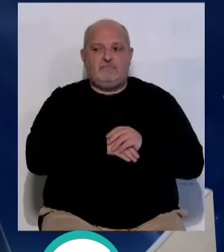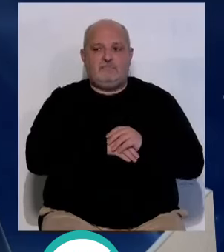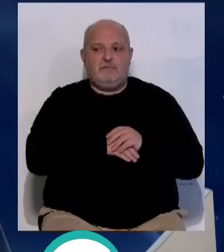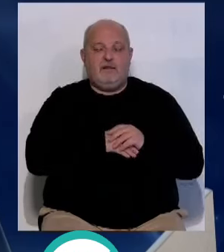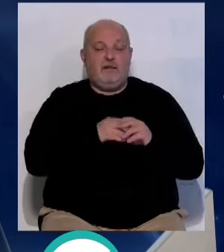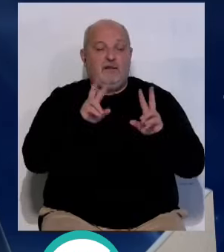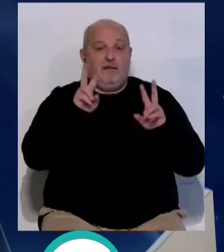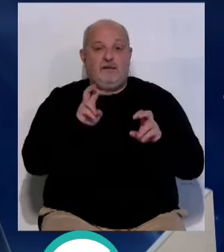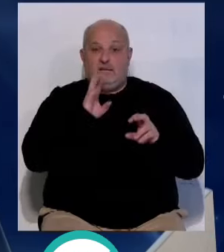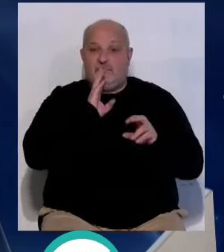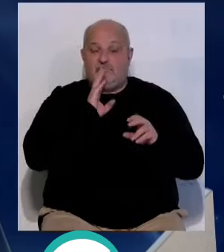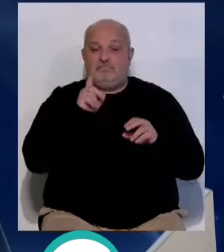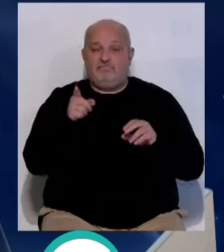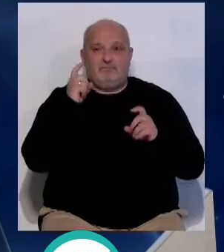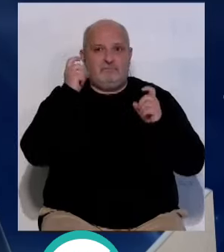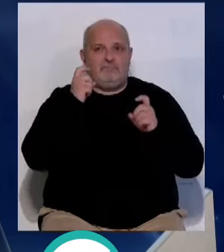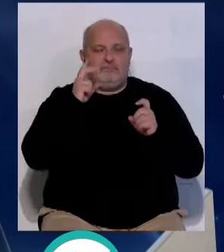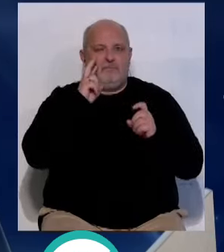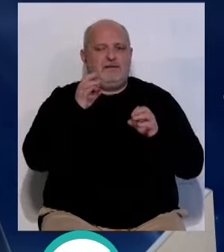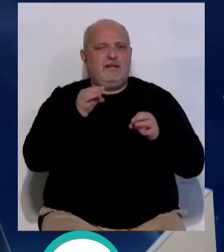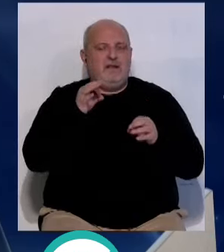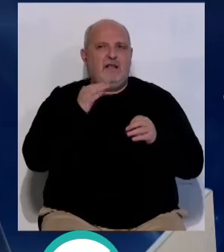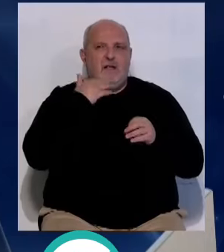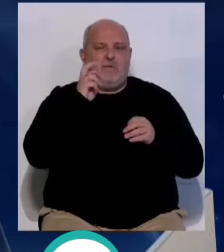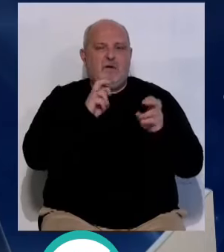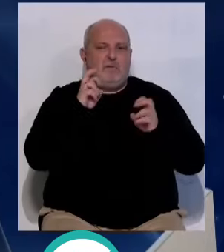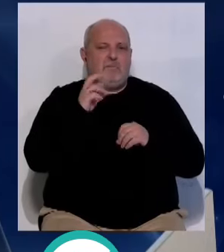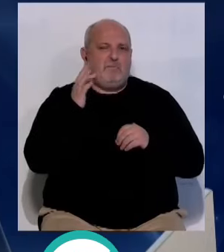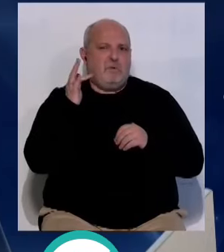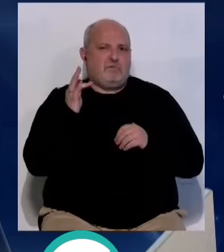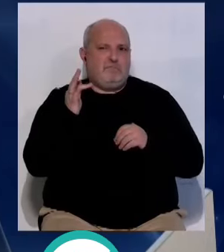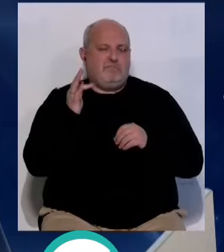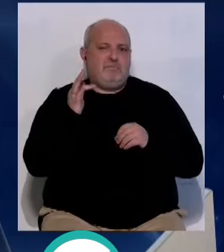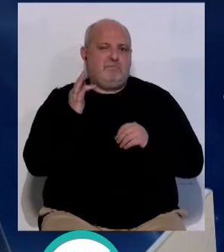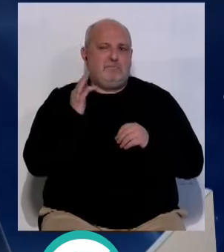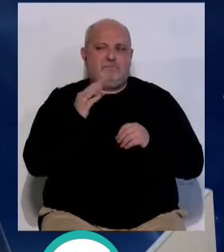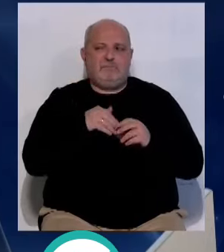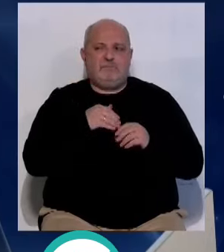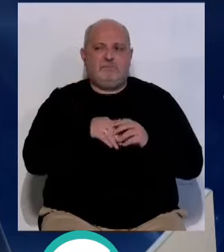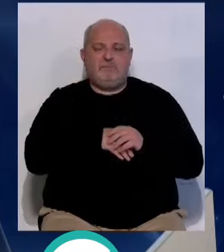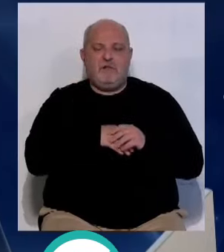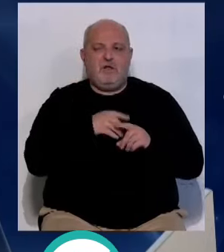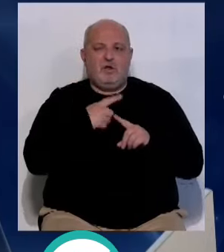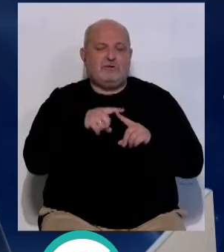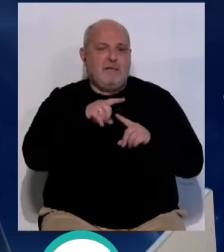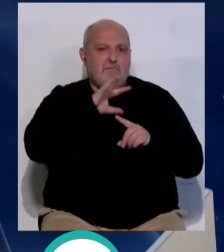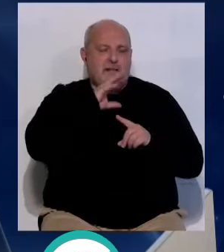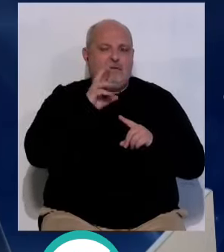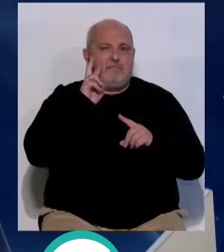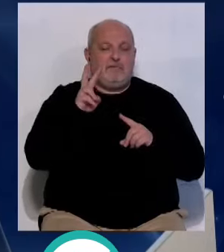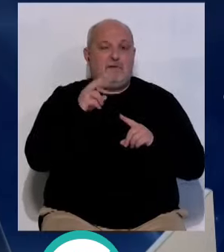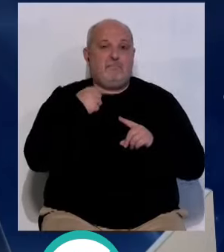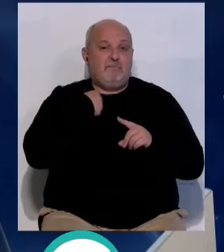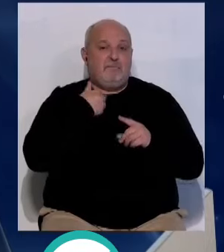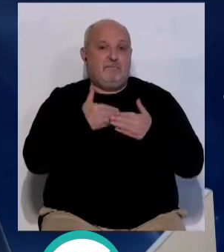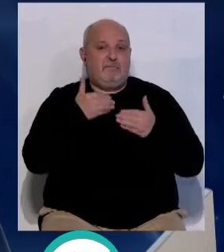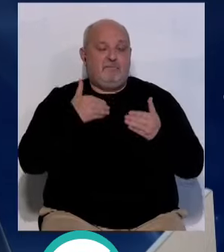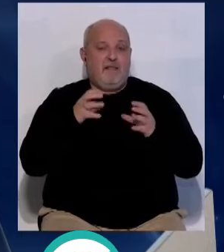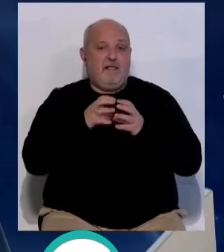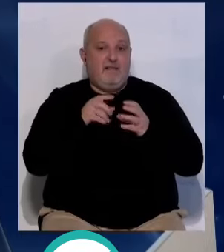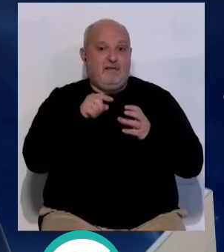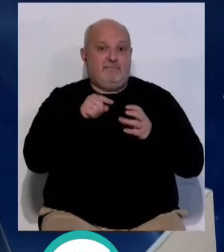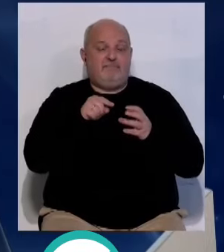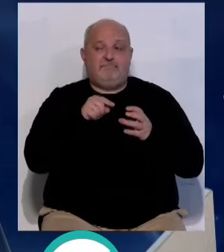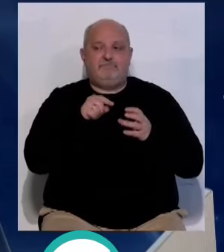vida yo intento verle siempre algo positivo a a las cosas malas y a la derrota del en Granada